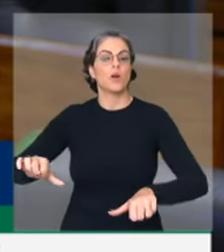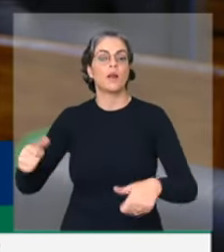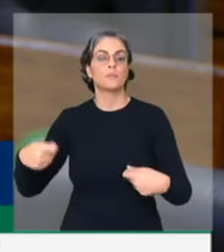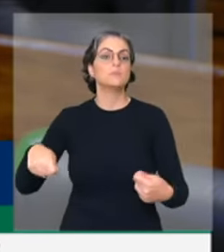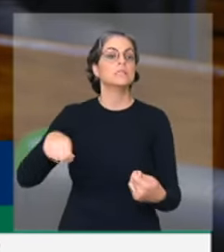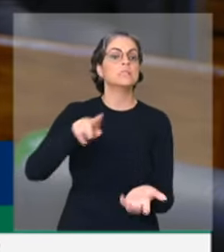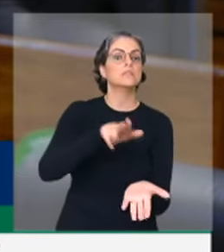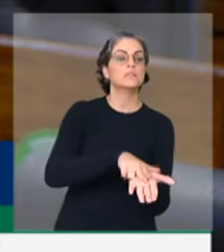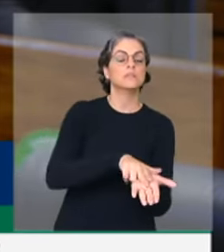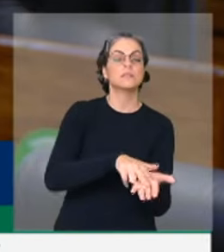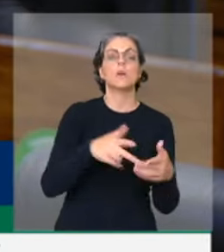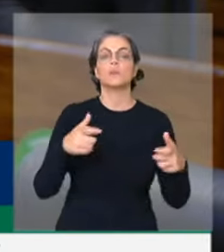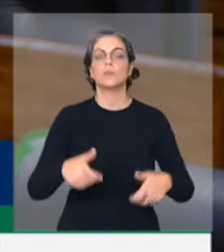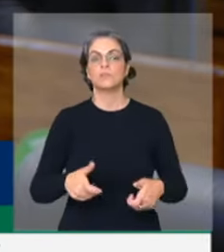UM AMBIENTE HOSPITALAR DIGNO.